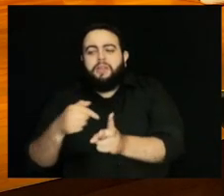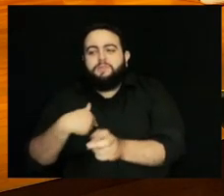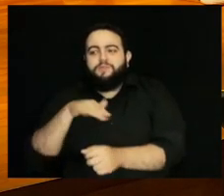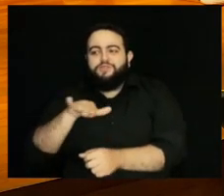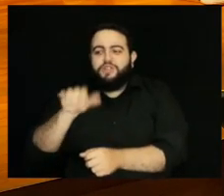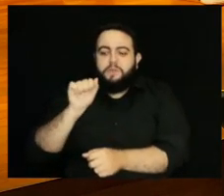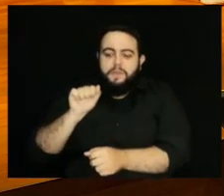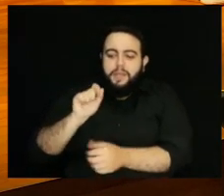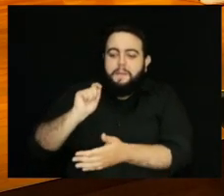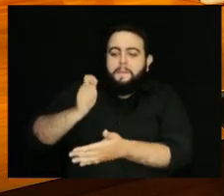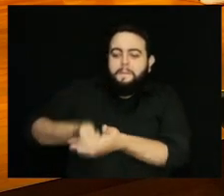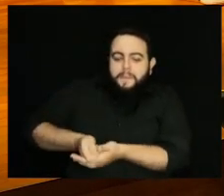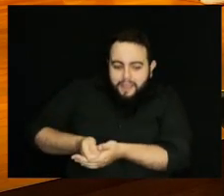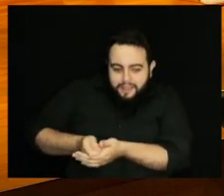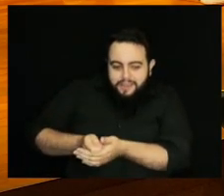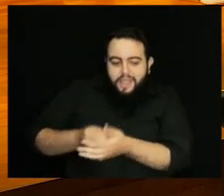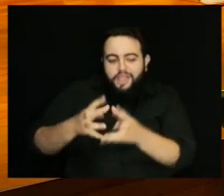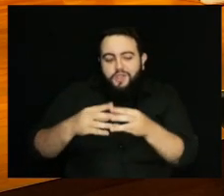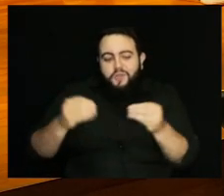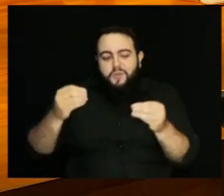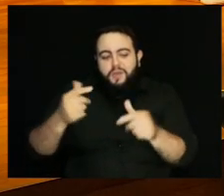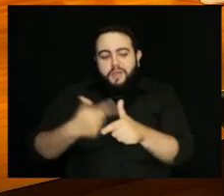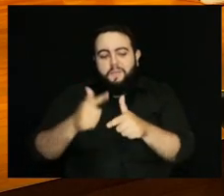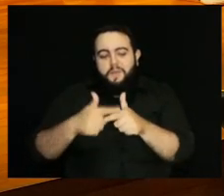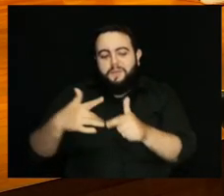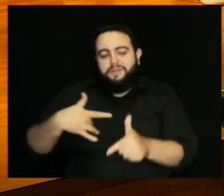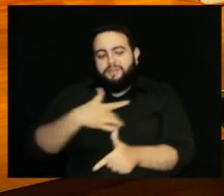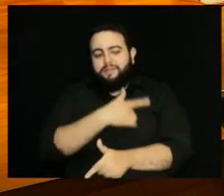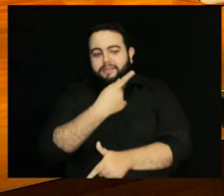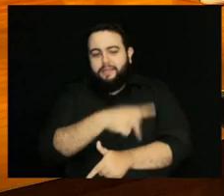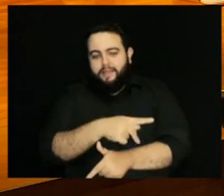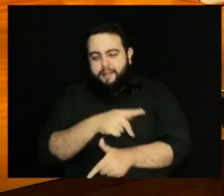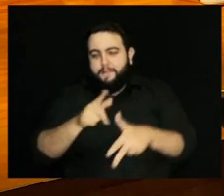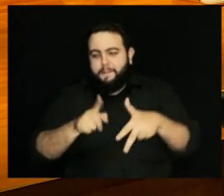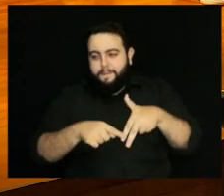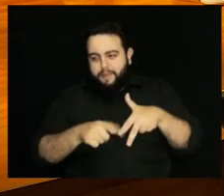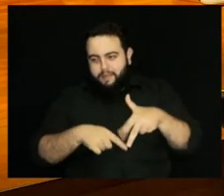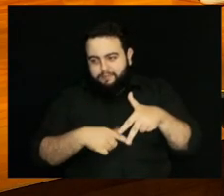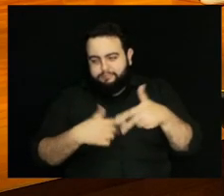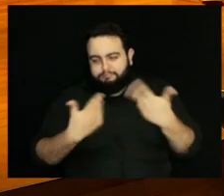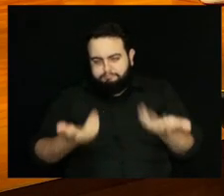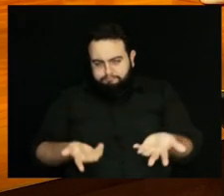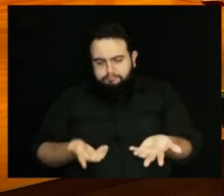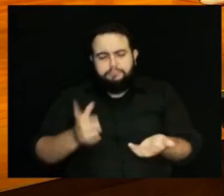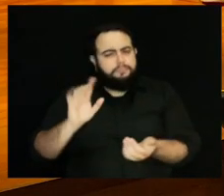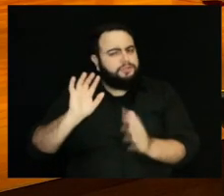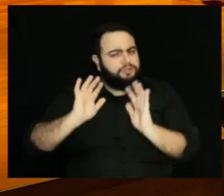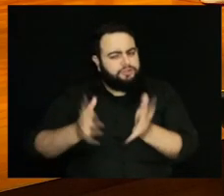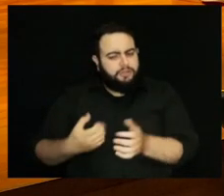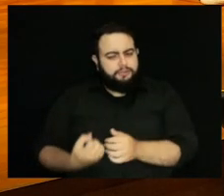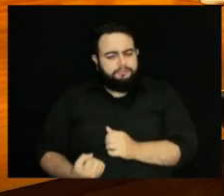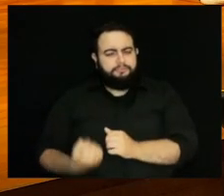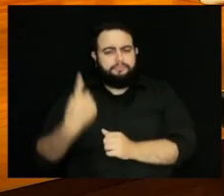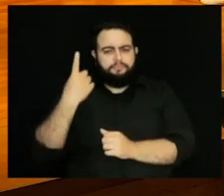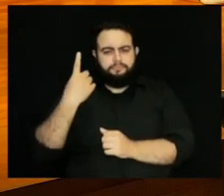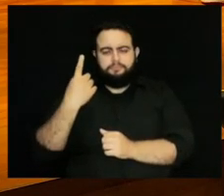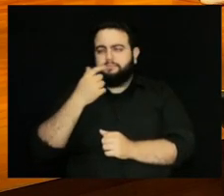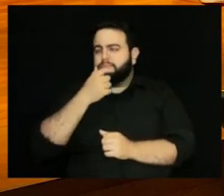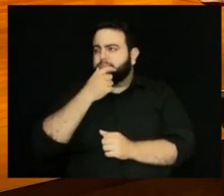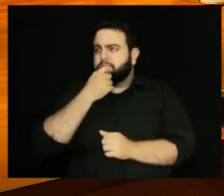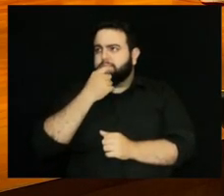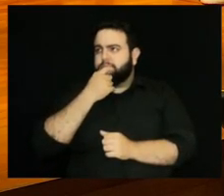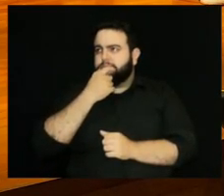para curar os seus bichos de pé. Então isso já tem esse estranhamento absolutamente surreal né, eu